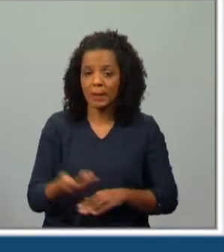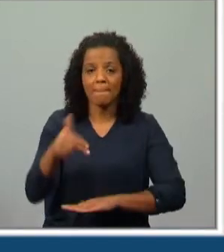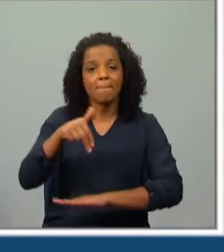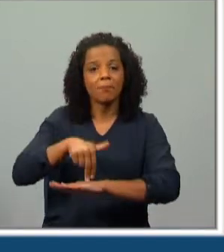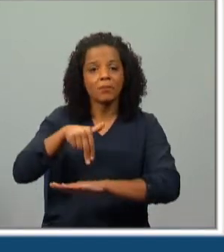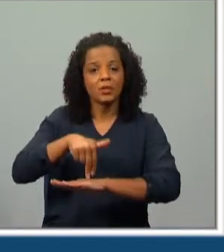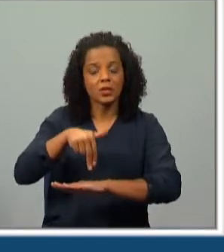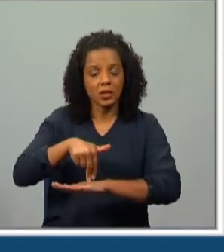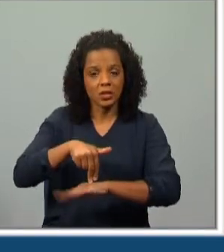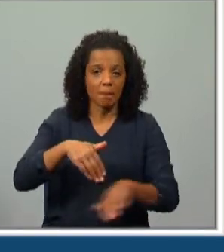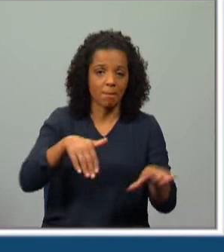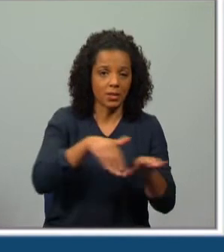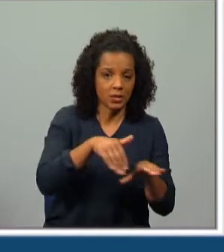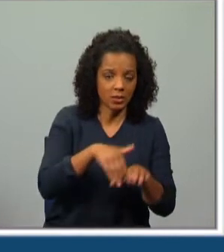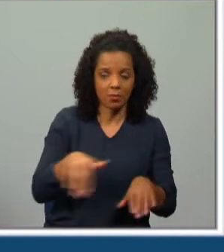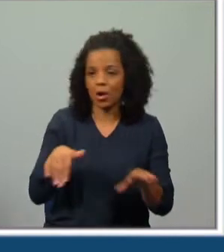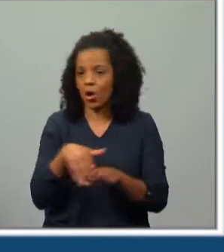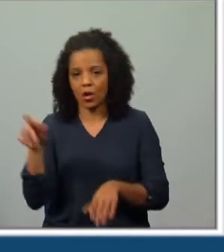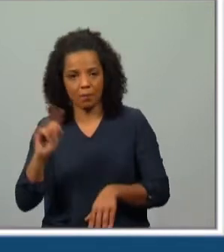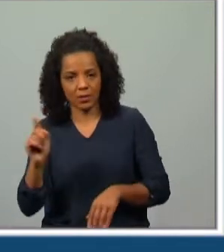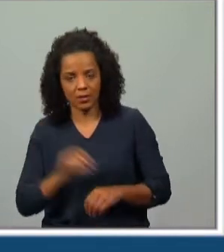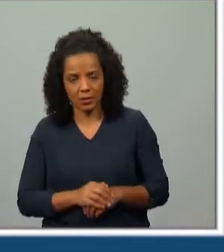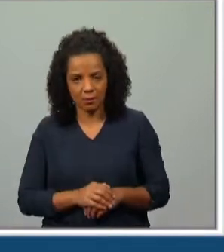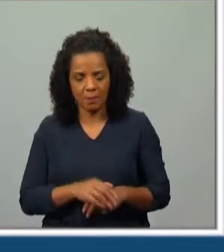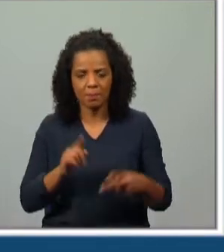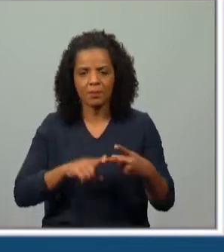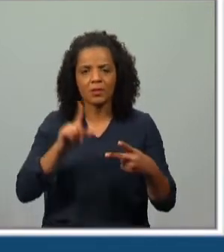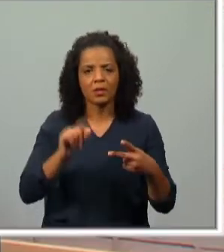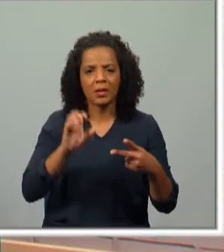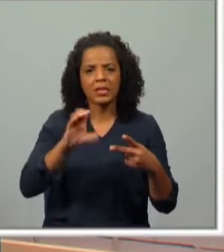se participa ou não participa na ação e quanto à Ciência o grau de conhecimento 是否參與行動及至於科學，知識的程度